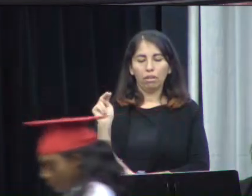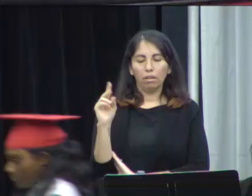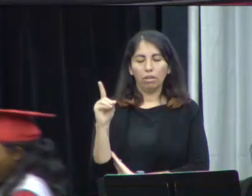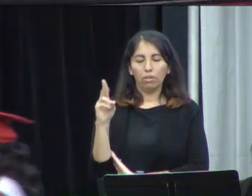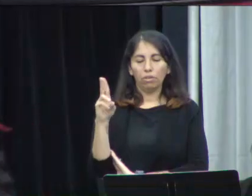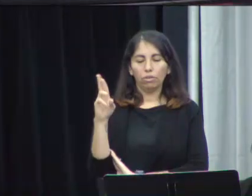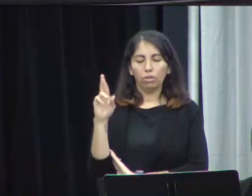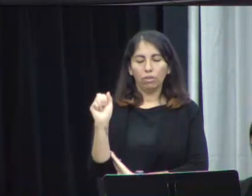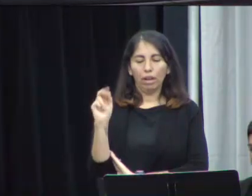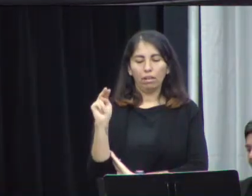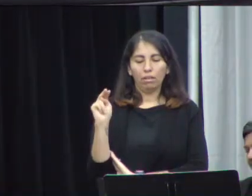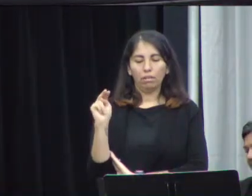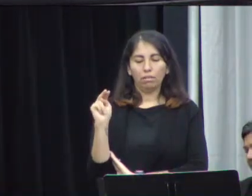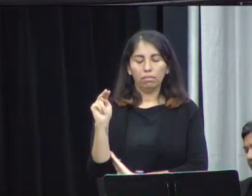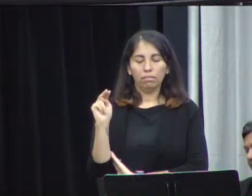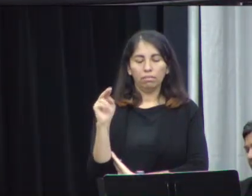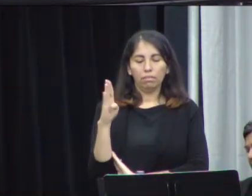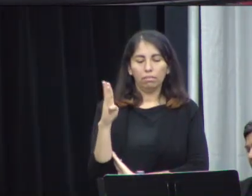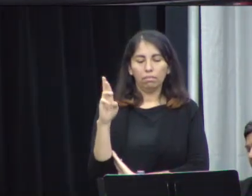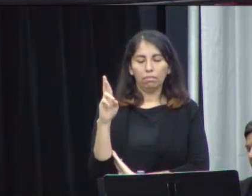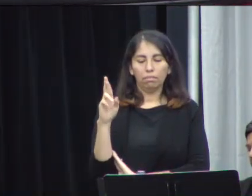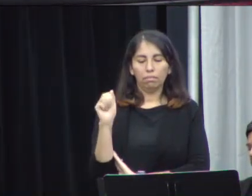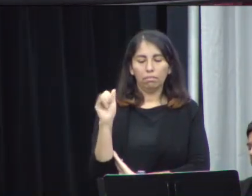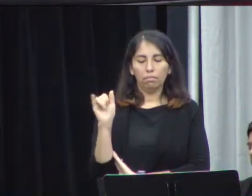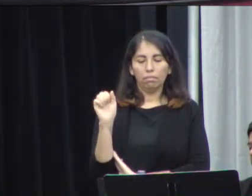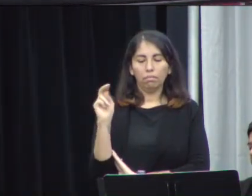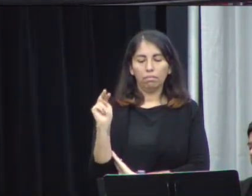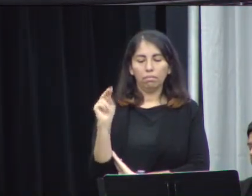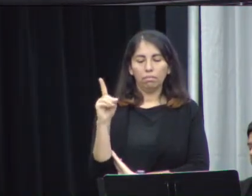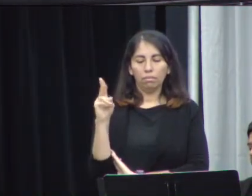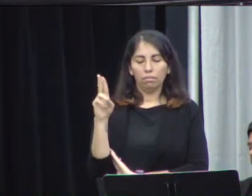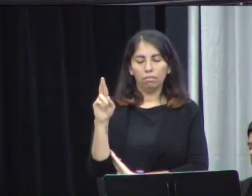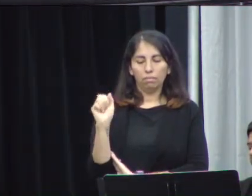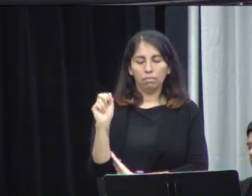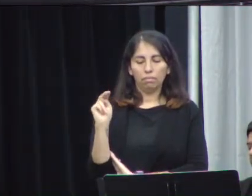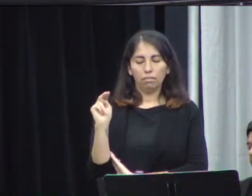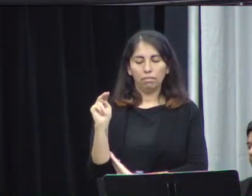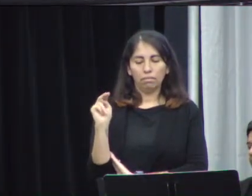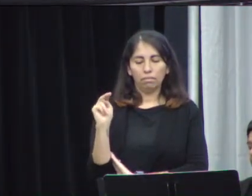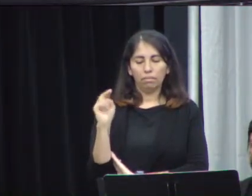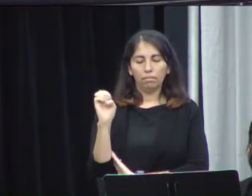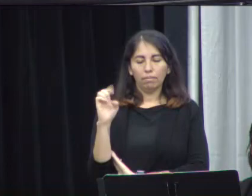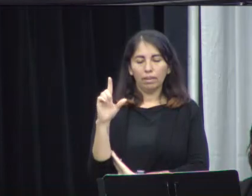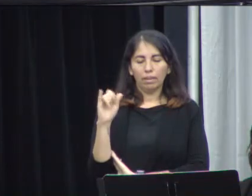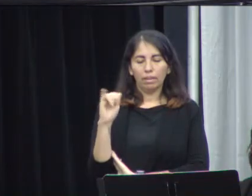(audience applauds) Brian Duran. (audience applauds) Elizabeth Easton.